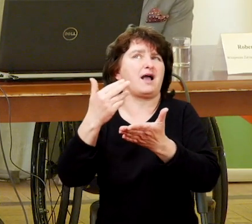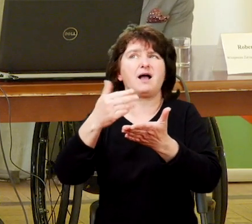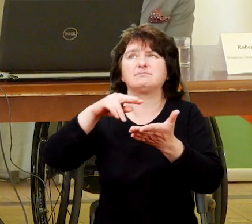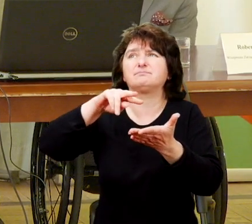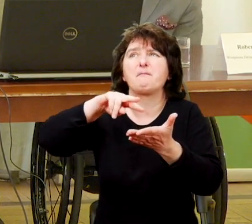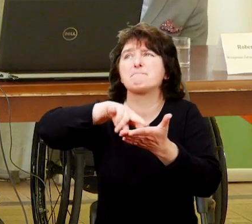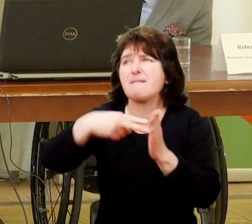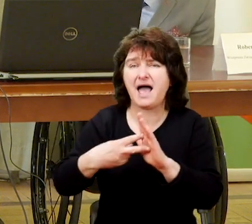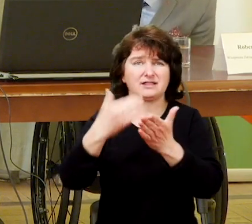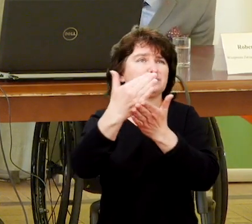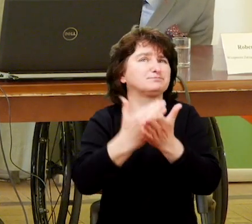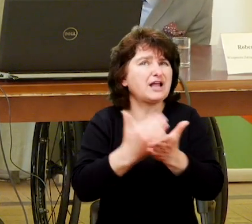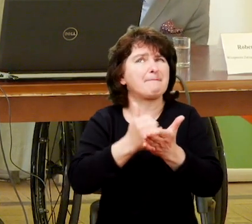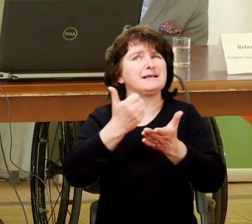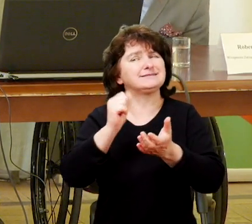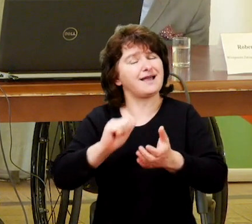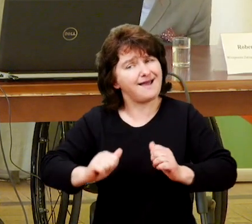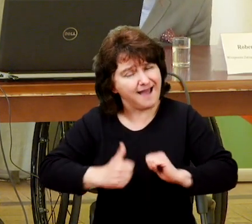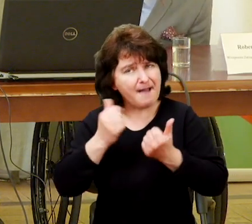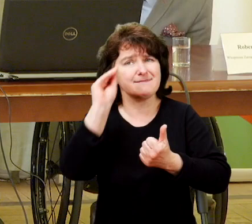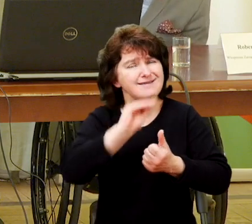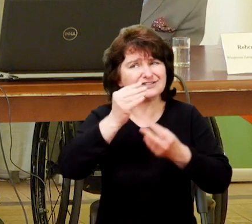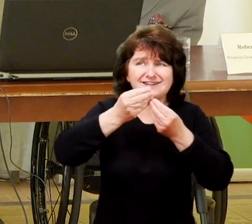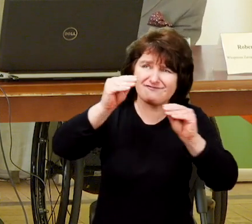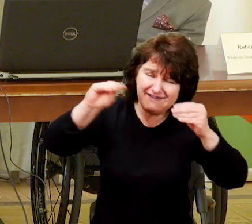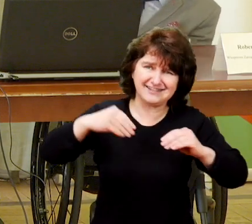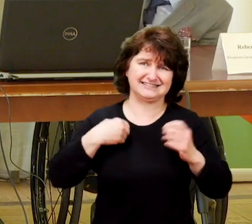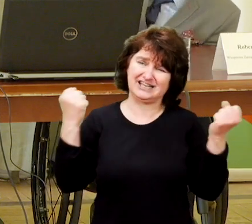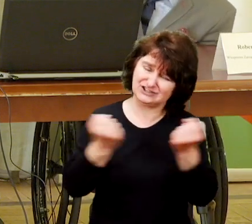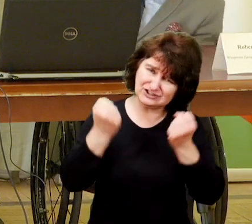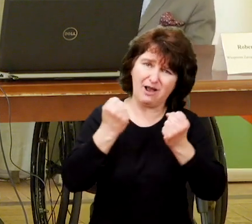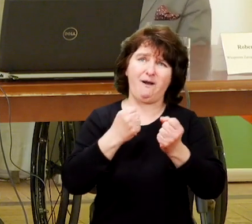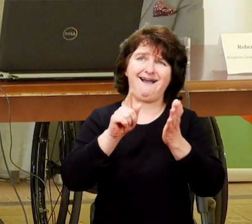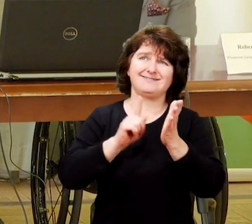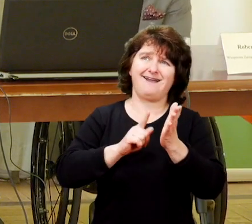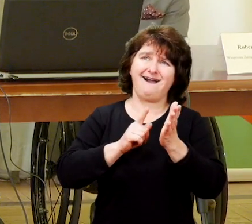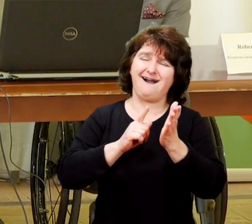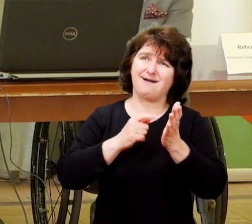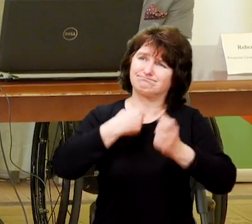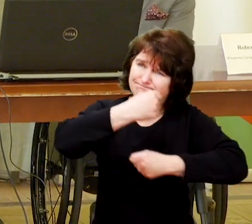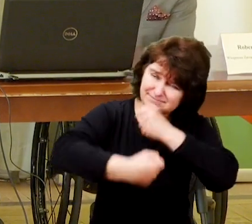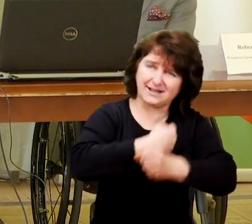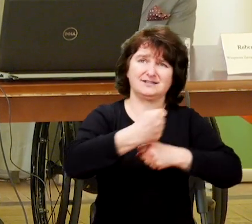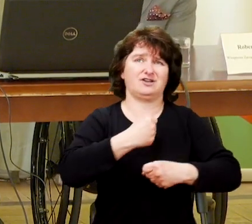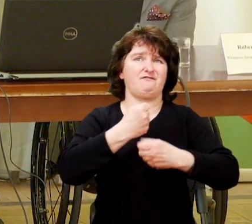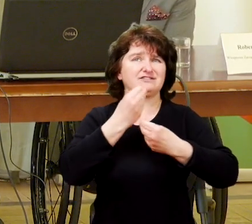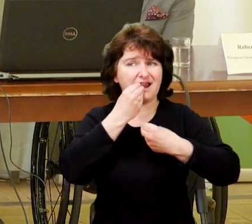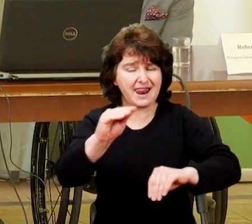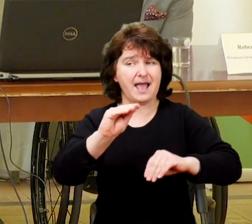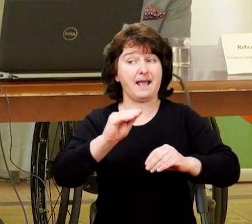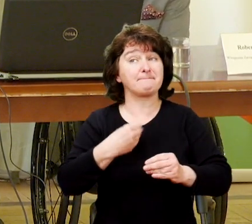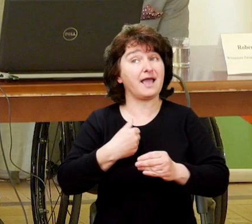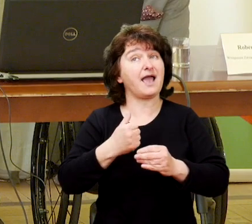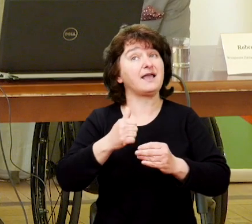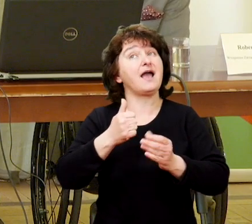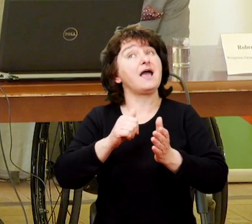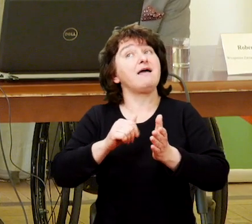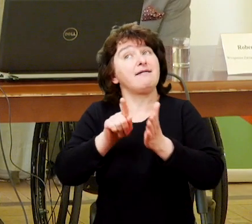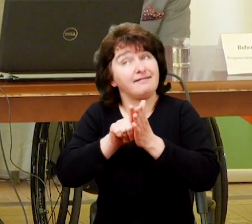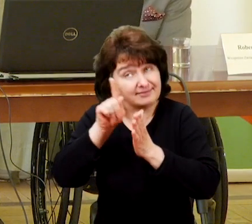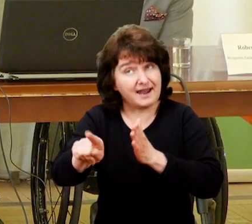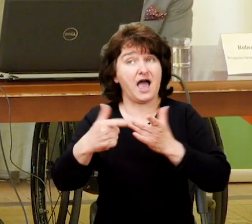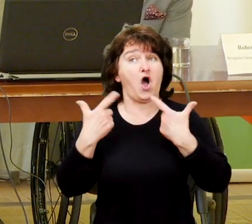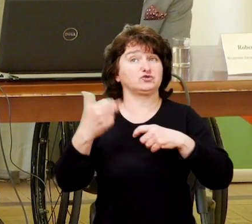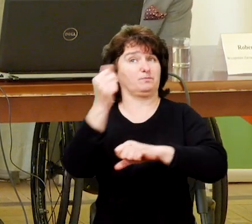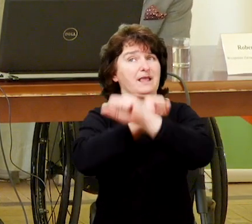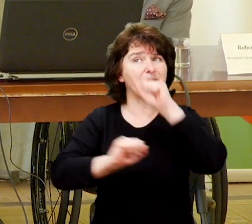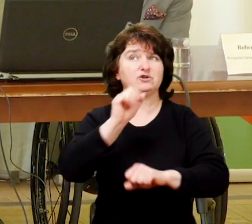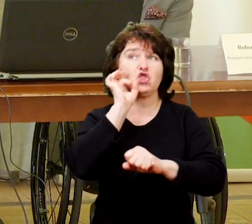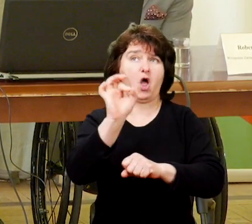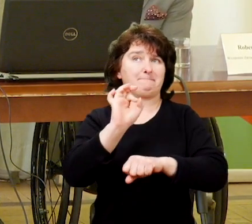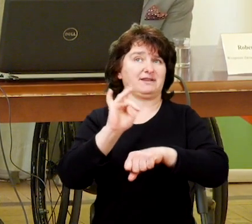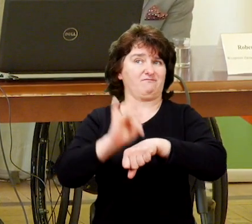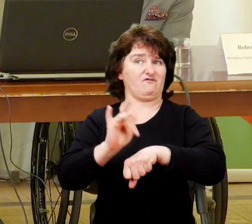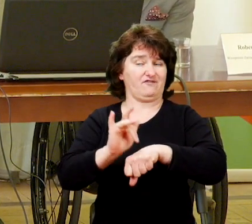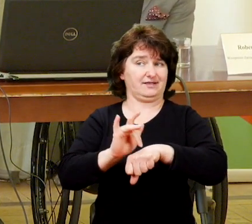co powinno się zadziać, abyśmy byli jeszcze skuteczniejsi w naszym działaniu żeby nam się działało lepiej, a nasi uczestnicy mieli z tego wymierny efekt, bo to jest najważniejsze.